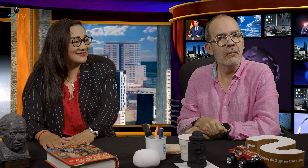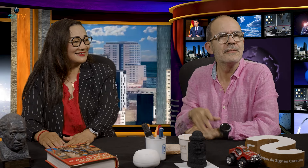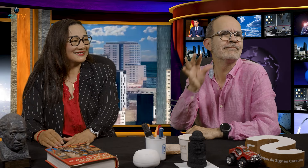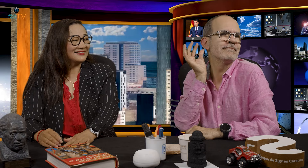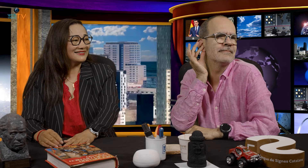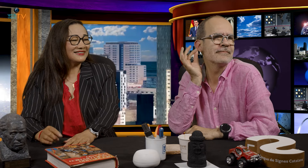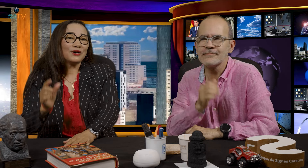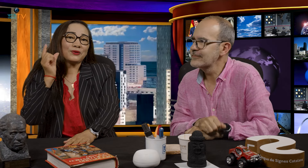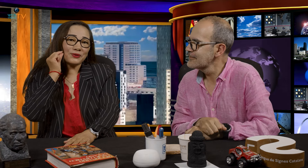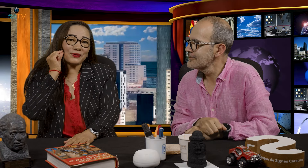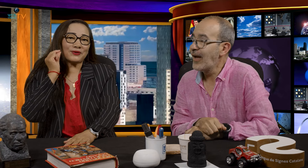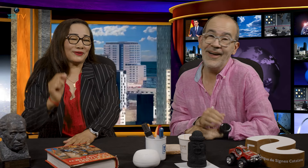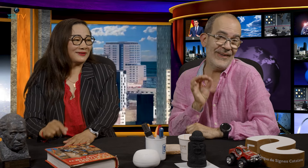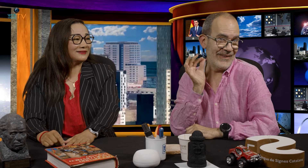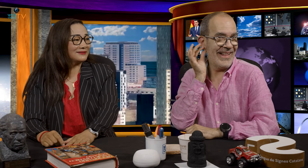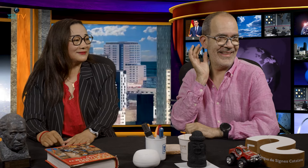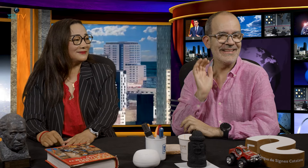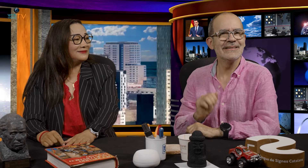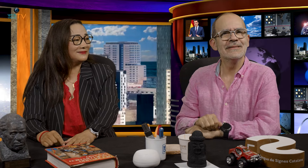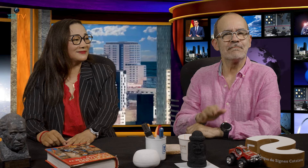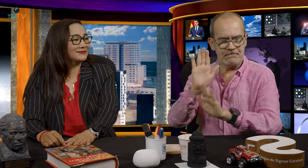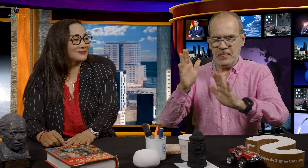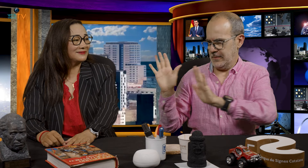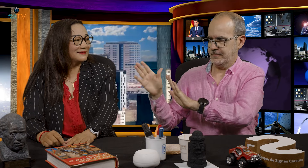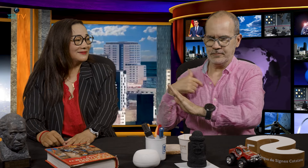¿Mujer? Ah, mujer… Espera,